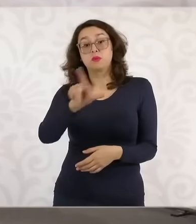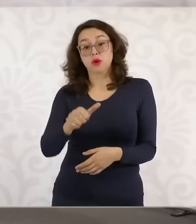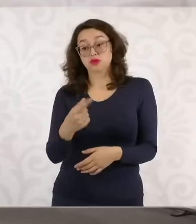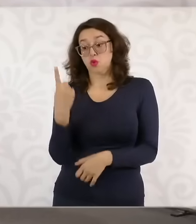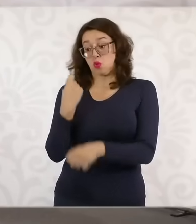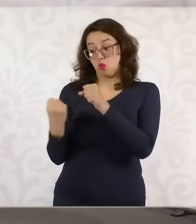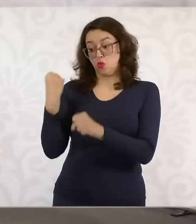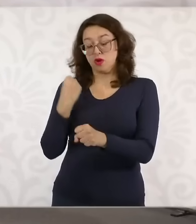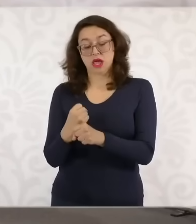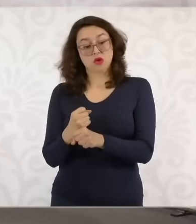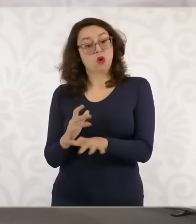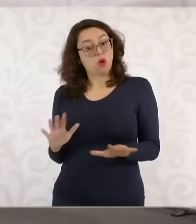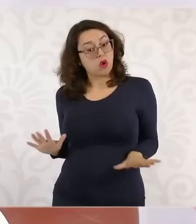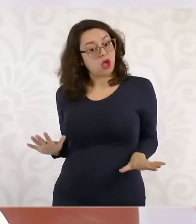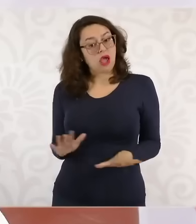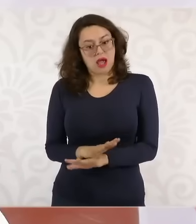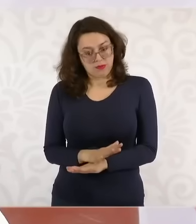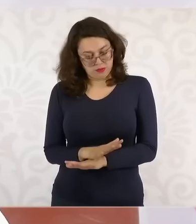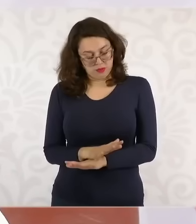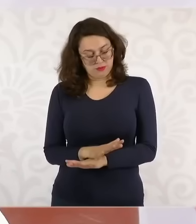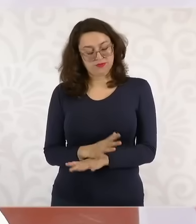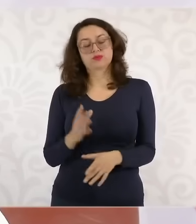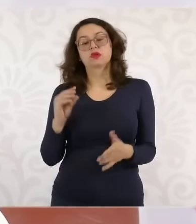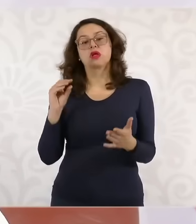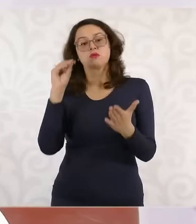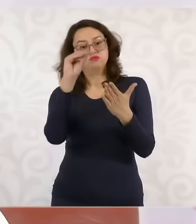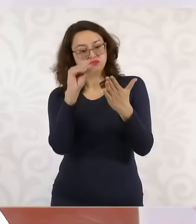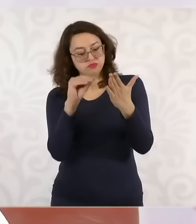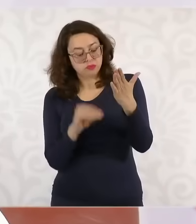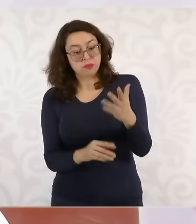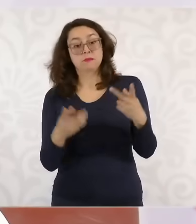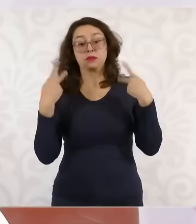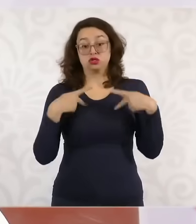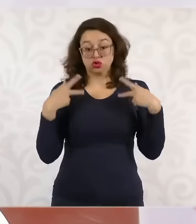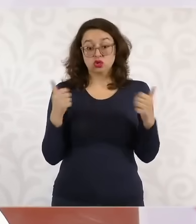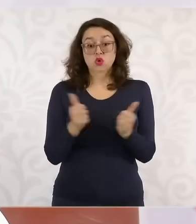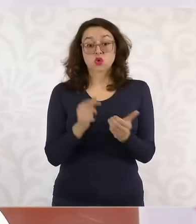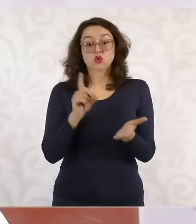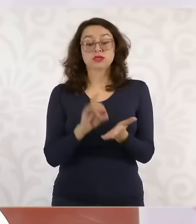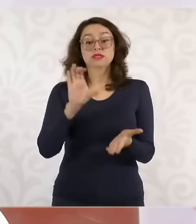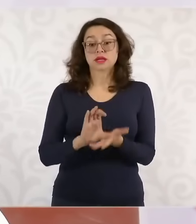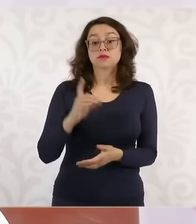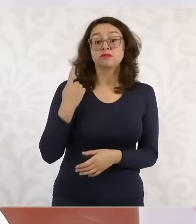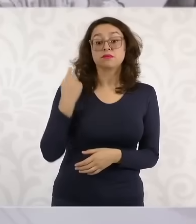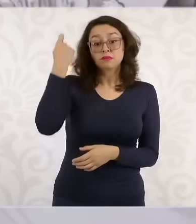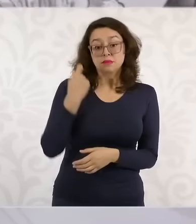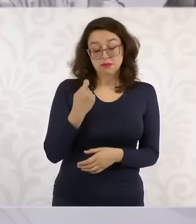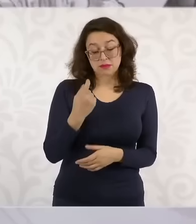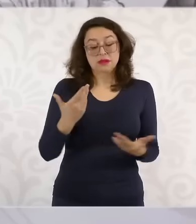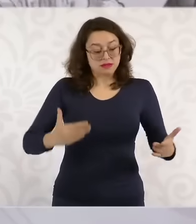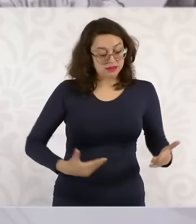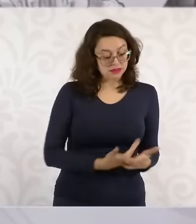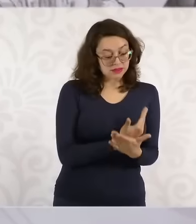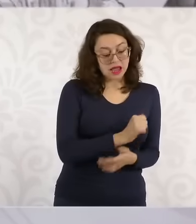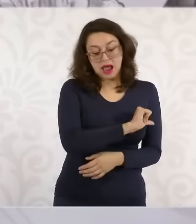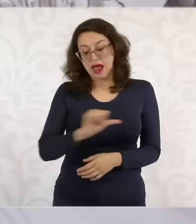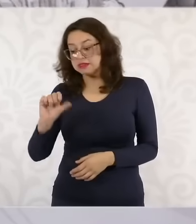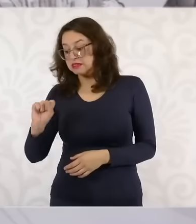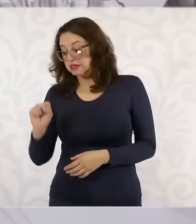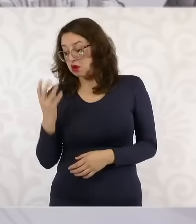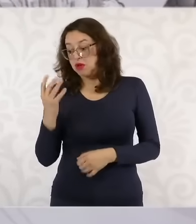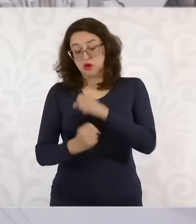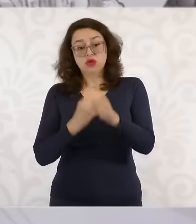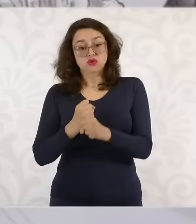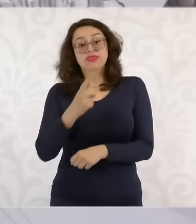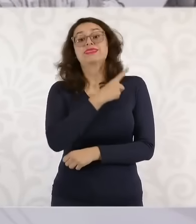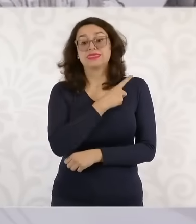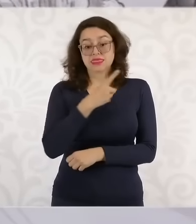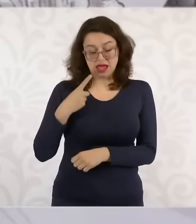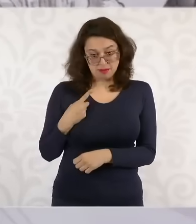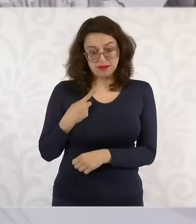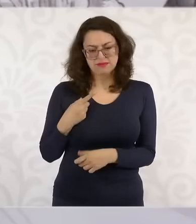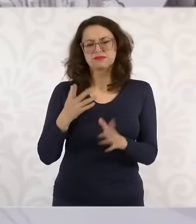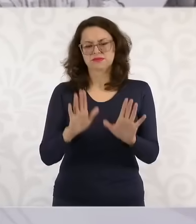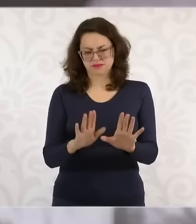que determina que la pensión para personas con discapacidad es universal de los ceros